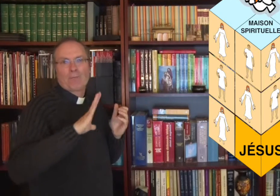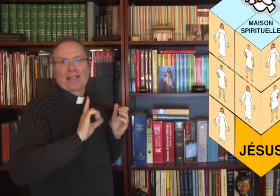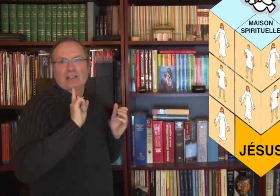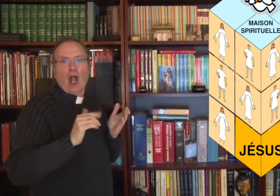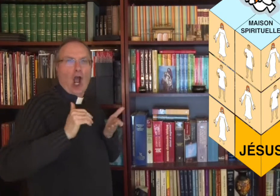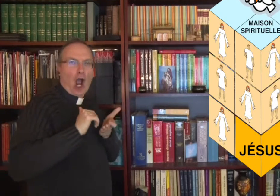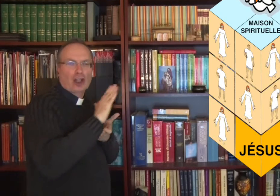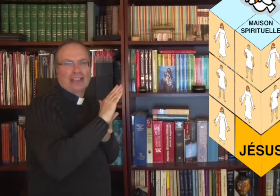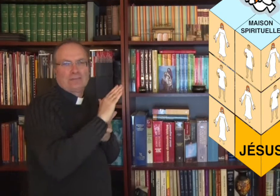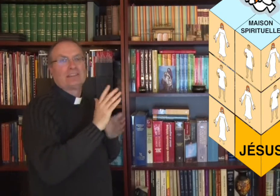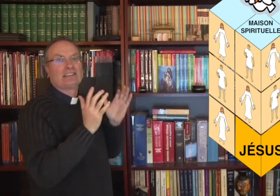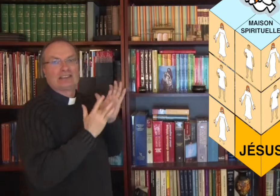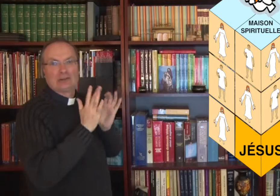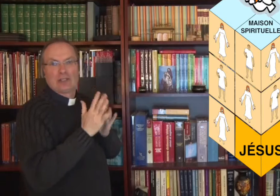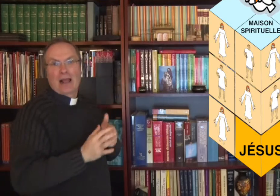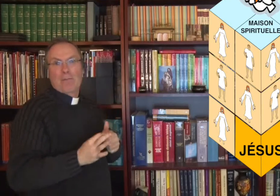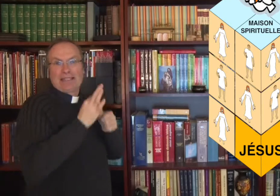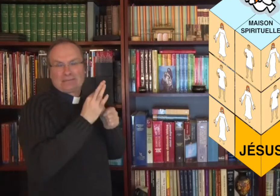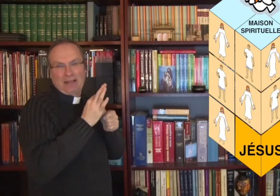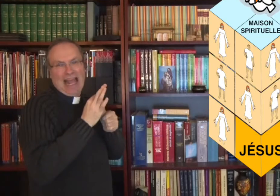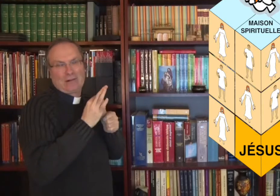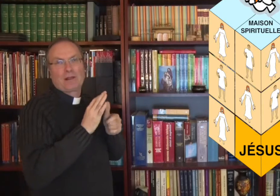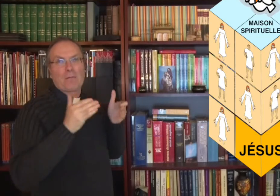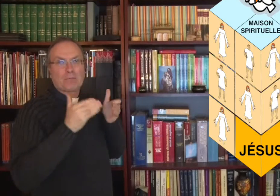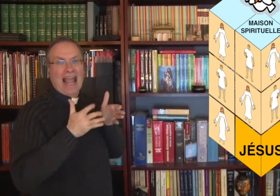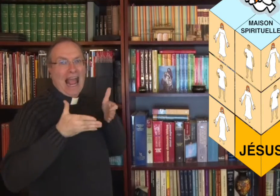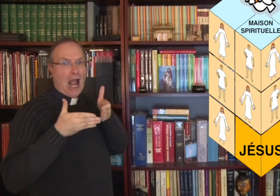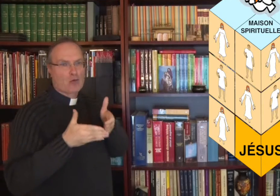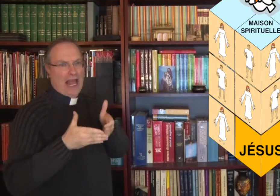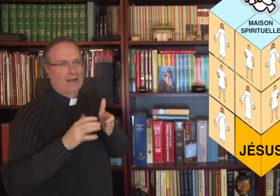mais qui ont rejeté Jésus la principale pierre angulaire,